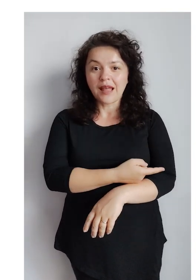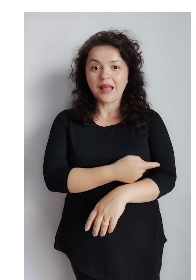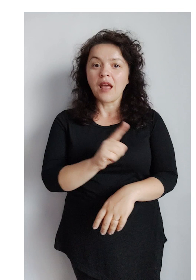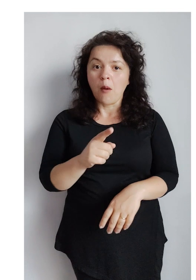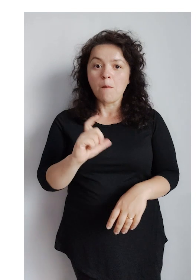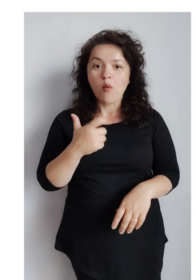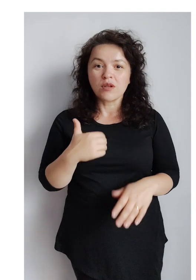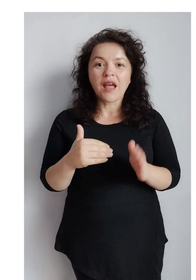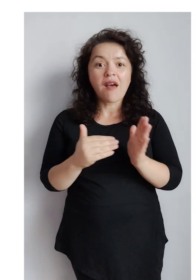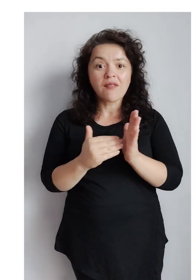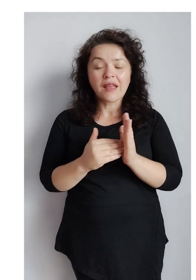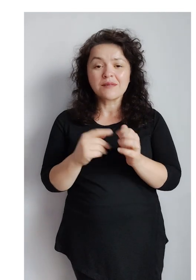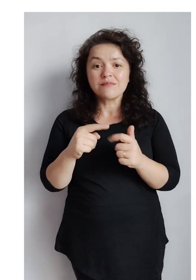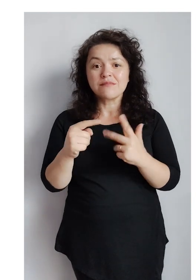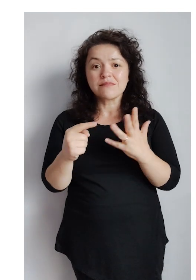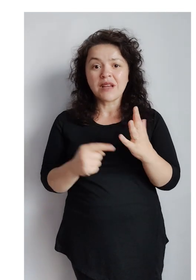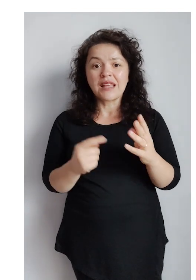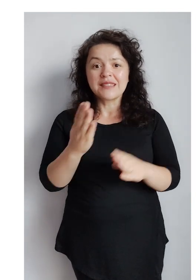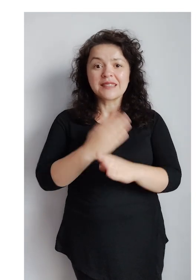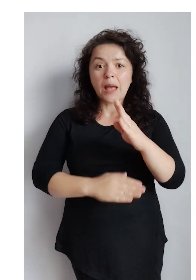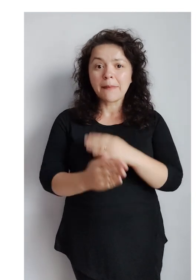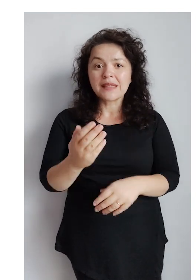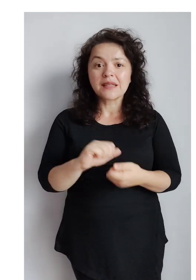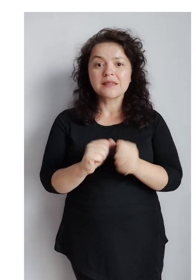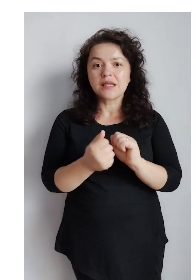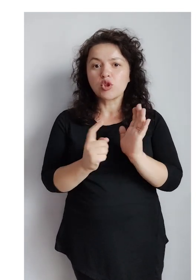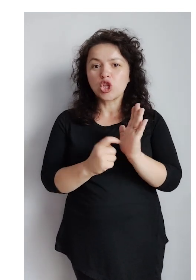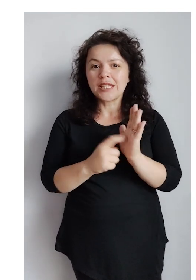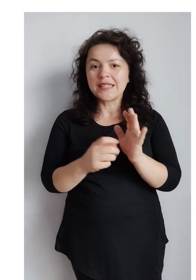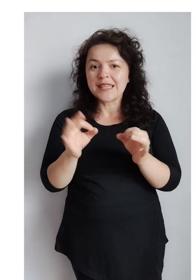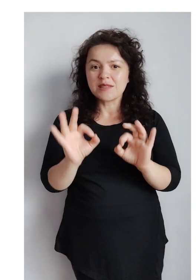Care pot avea diferite dizabilități sau cerințe specifice de acces